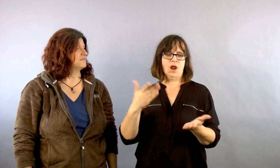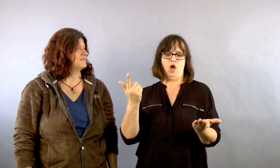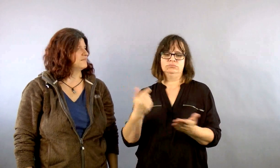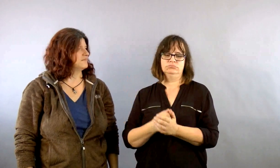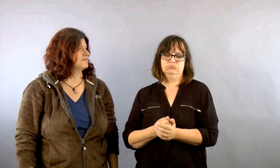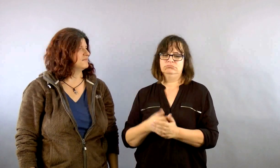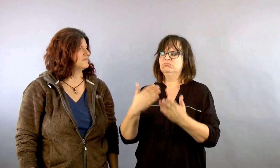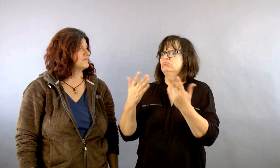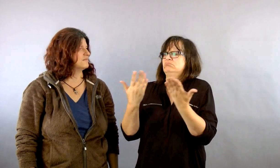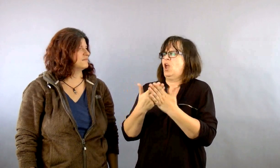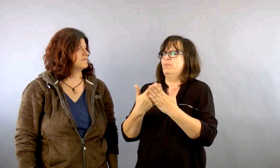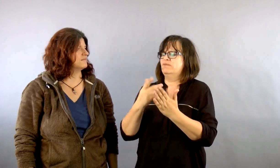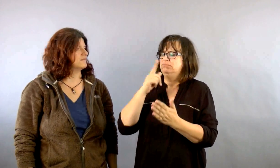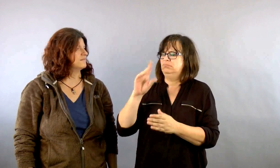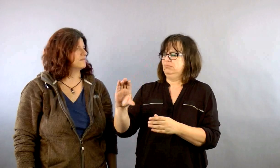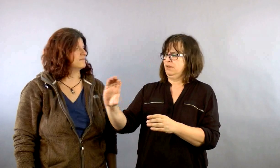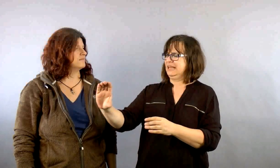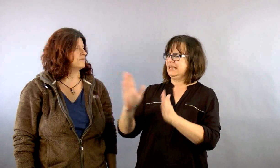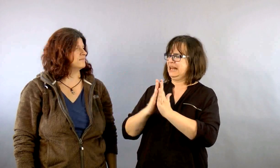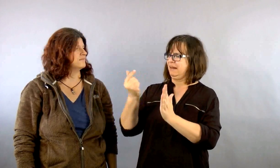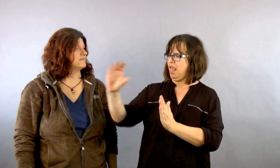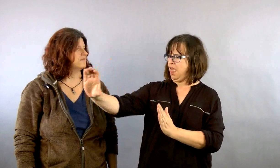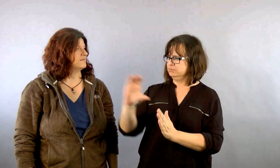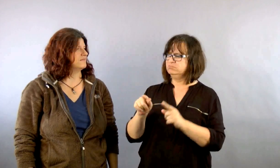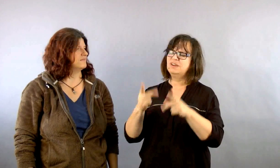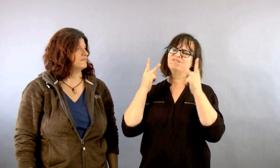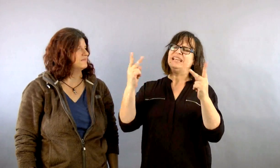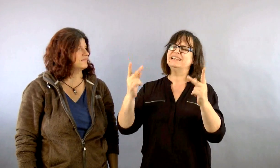Also ist dieses Geld